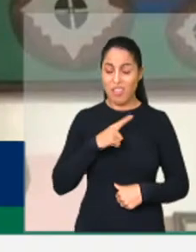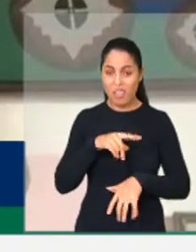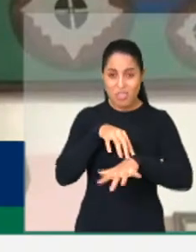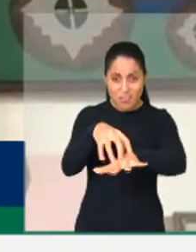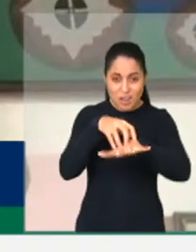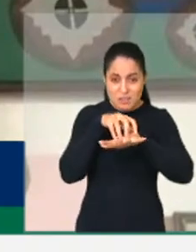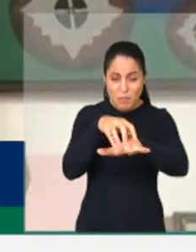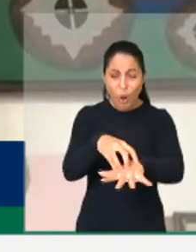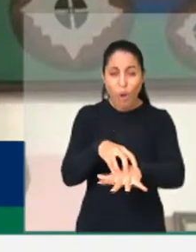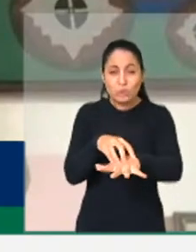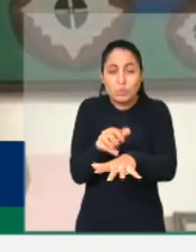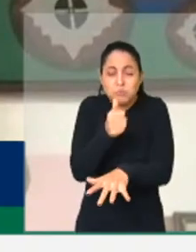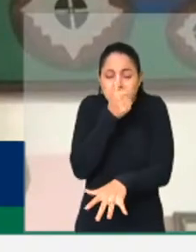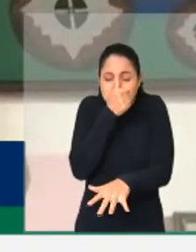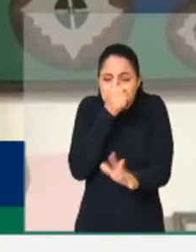ELAS POSSAM USAR PARA QUE O SEU EMPREGADOR POSSA SENTIR